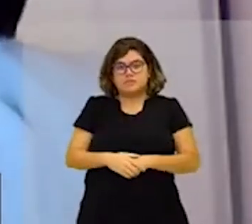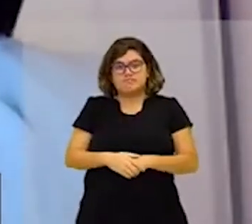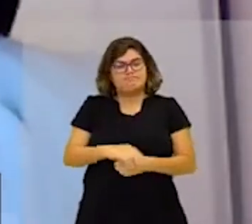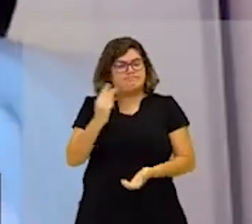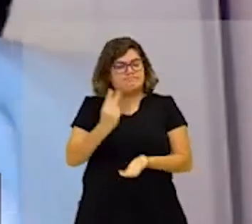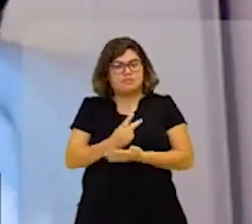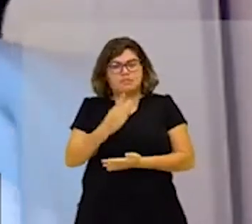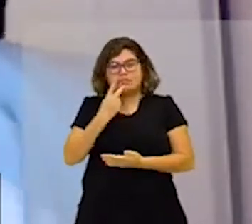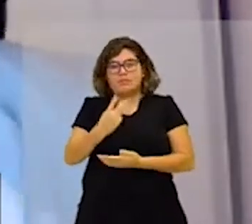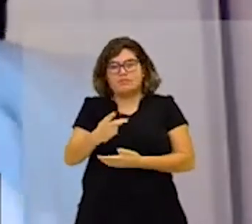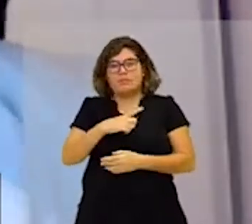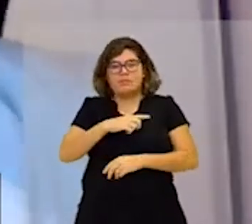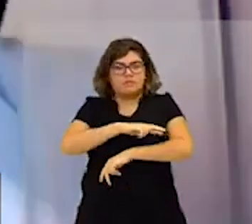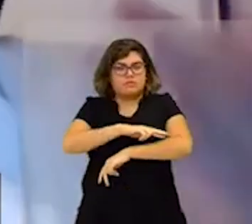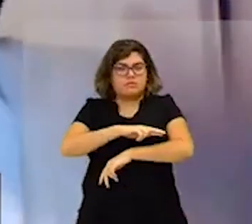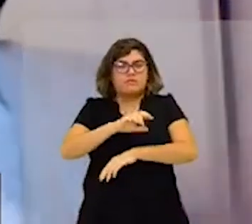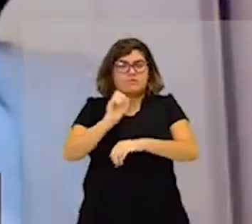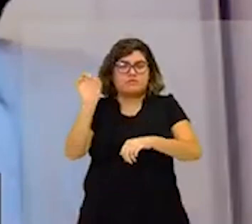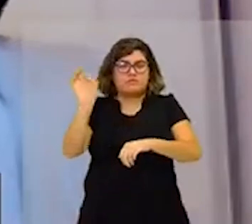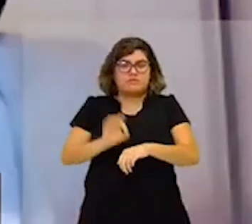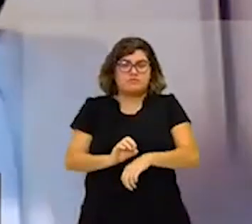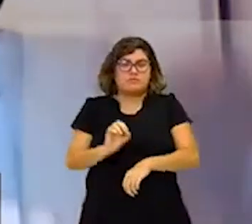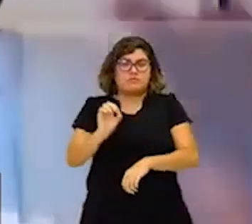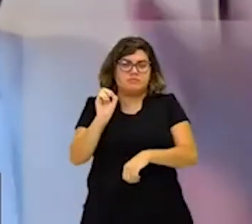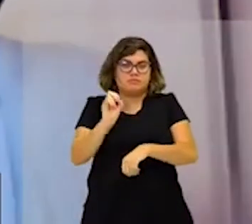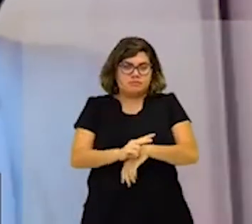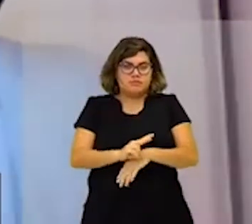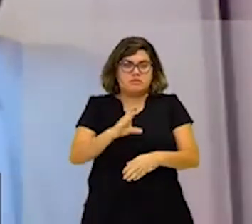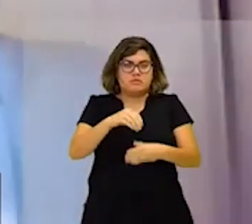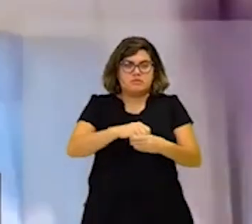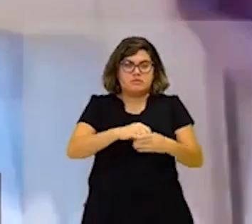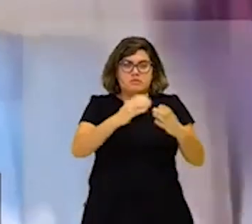em relação às cotas raciais para concursos públicos nós temos visto concursos públicos